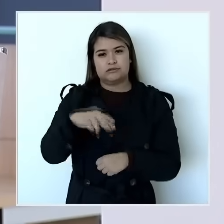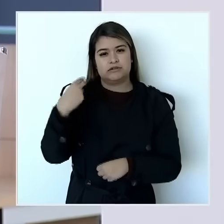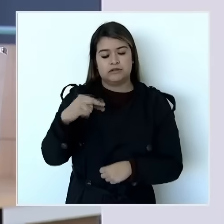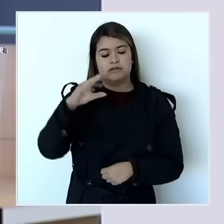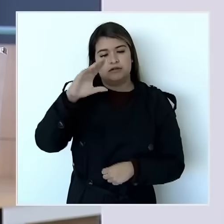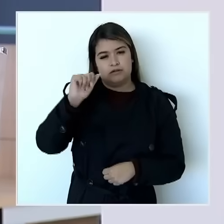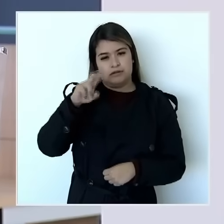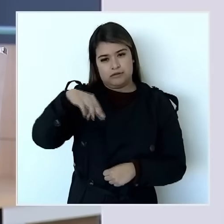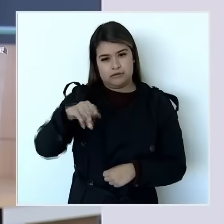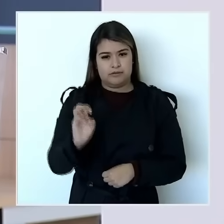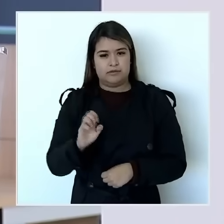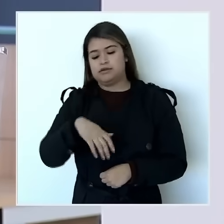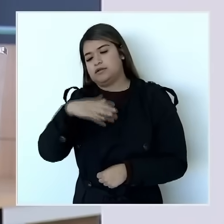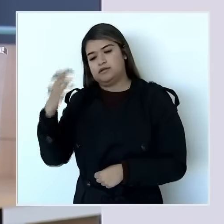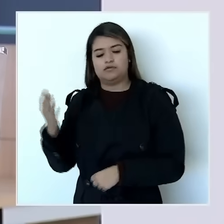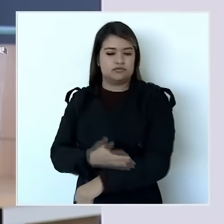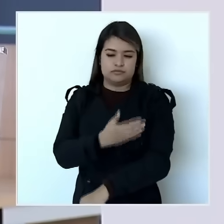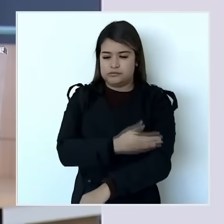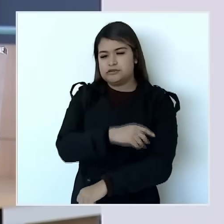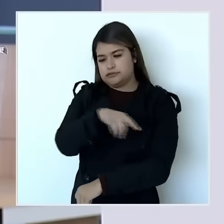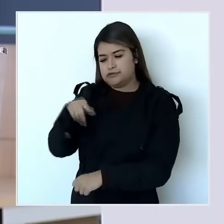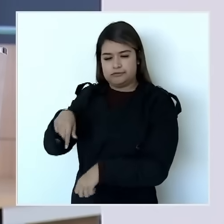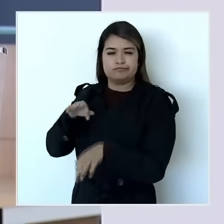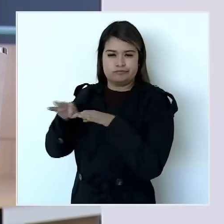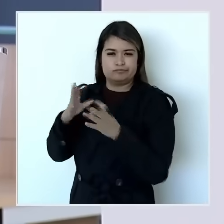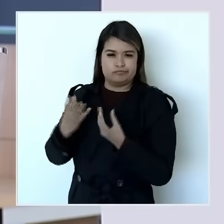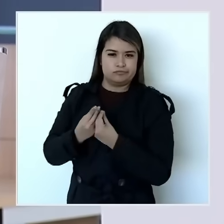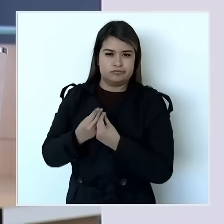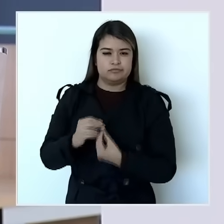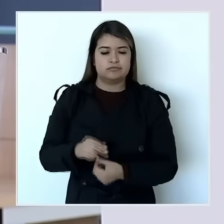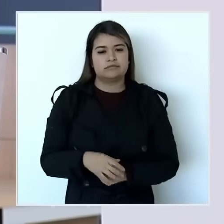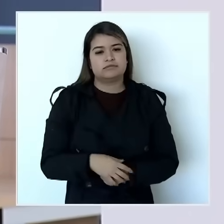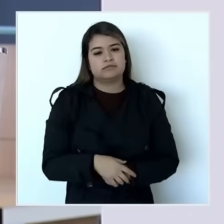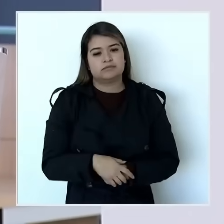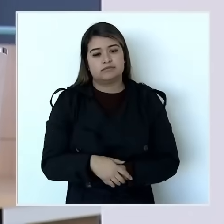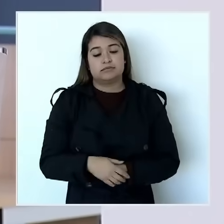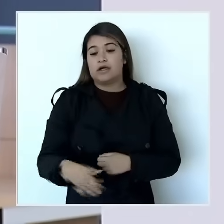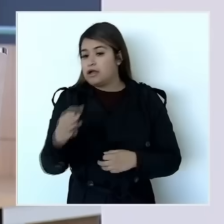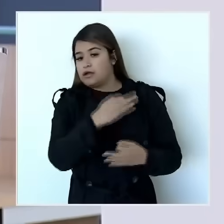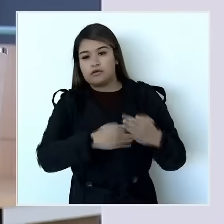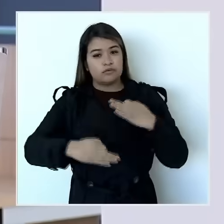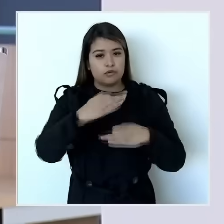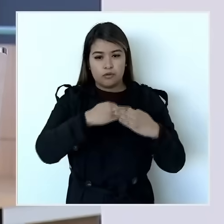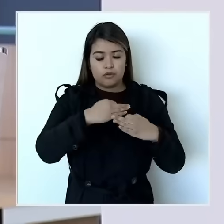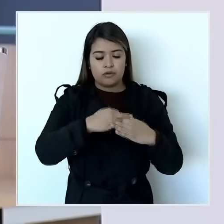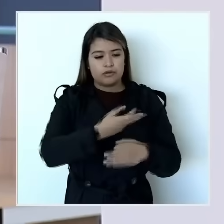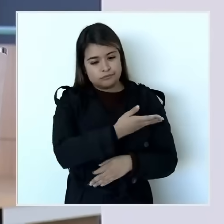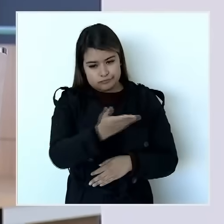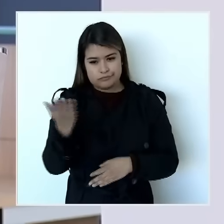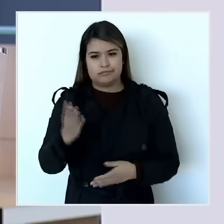y compañeros del gabinete que nos acompañan. A todas y todos, muchas gracias por acompañarnos